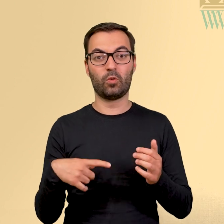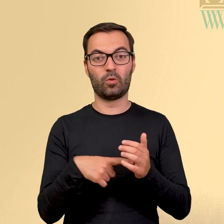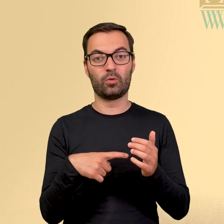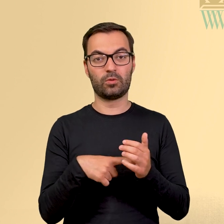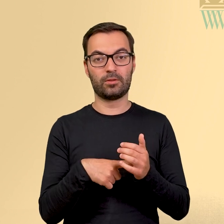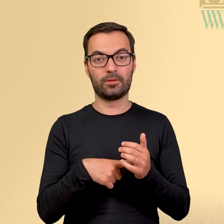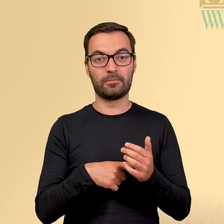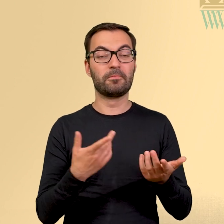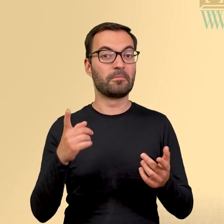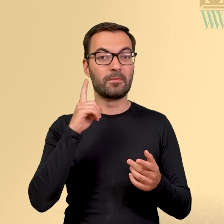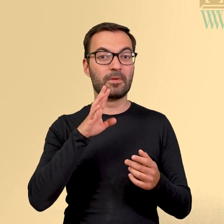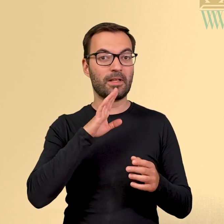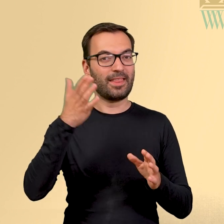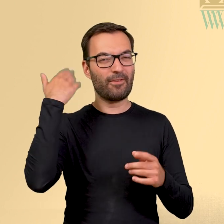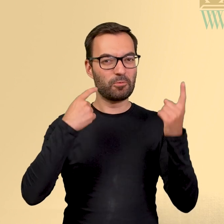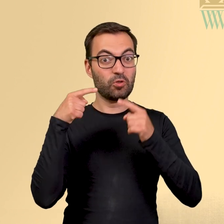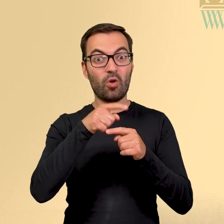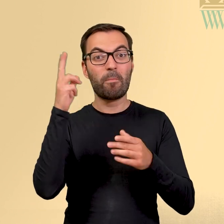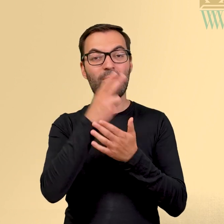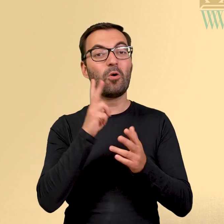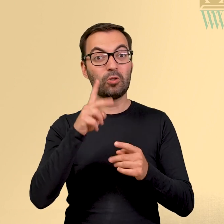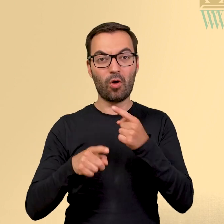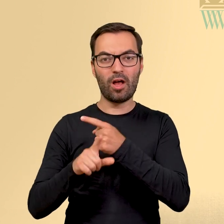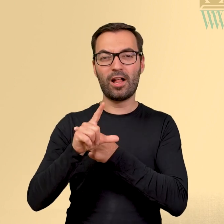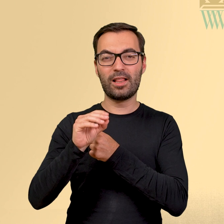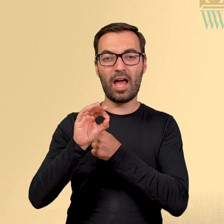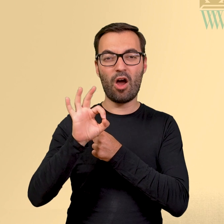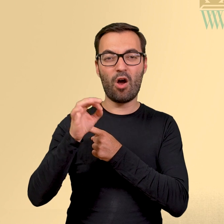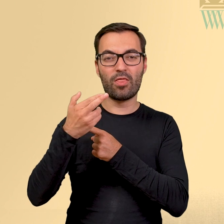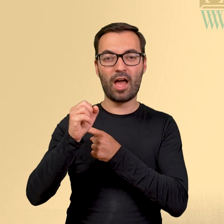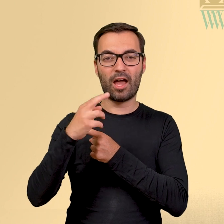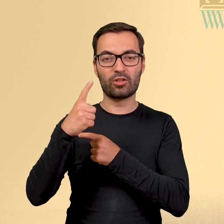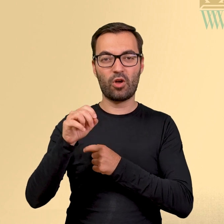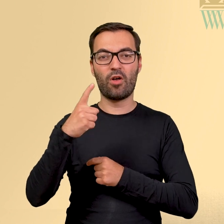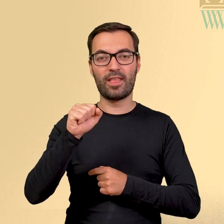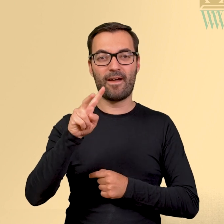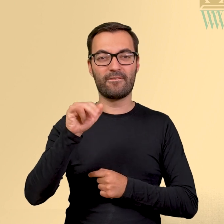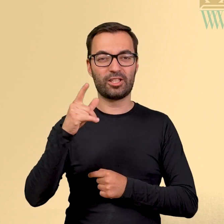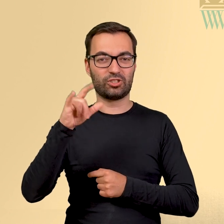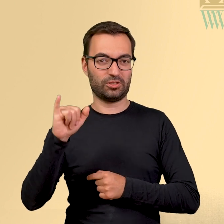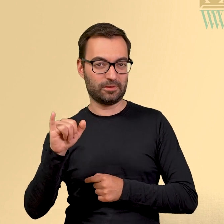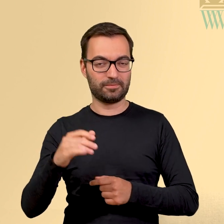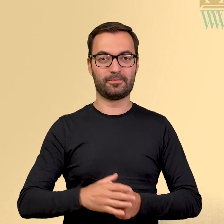uznawanego niegdyś za dzieło samego Leonarda da Vinci.